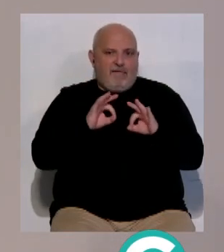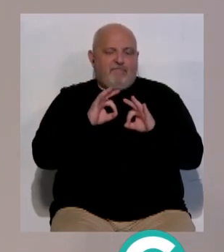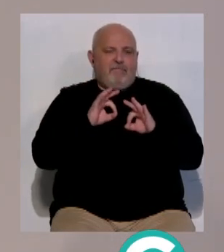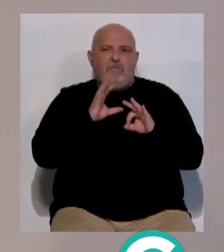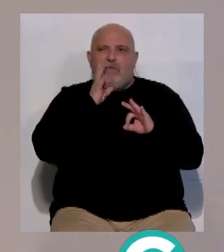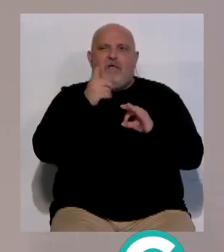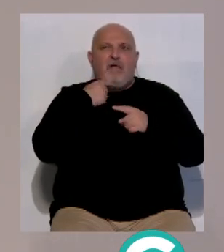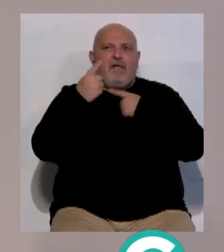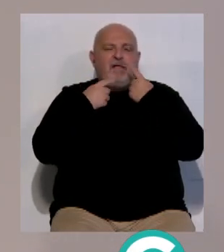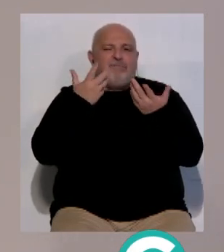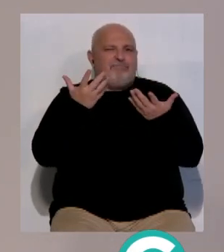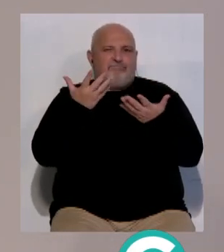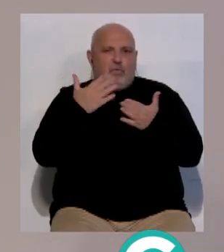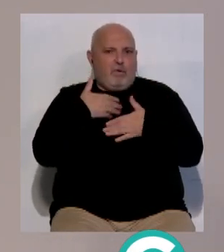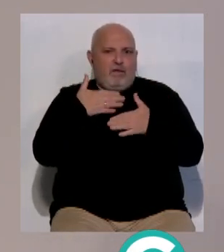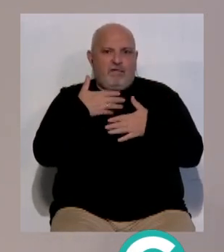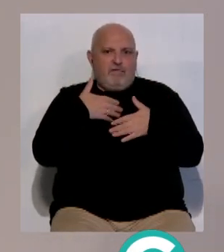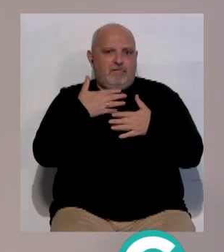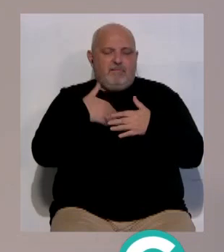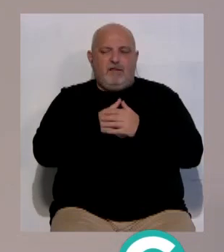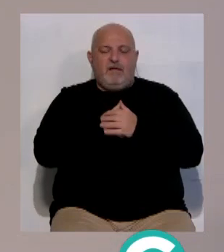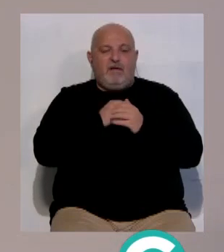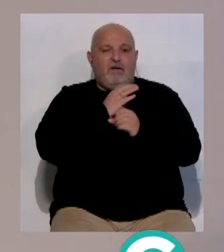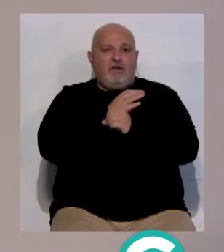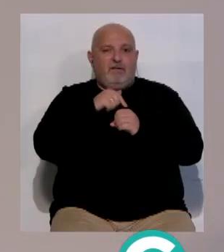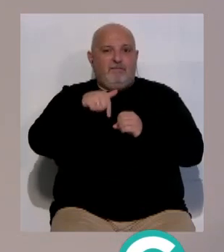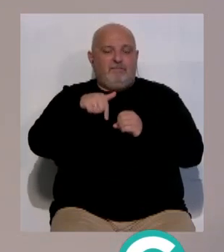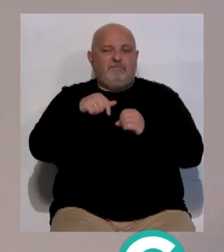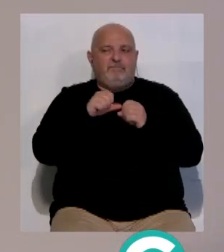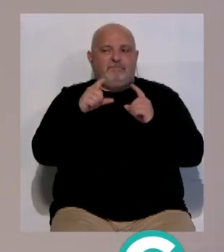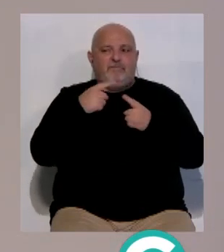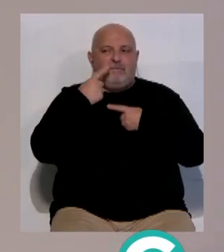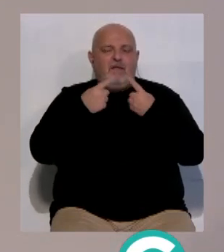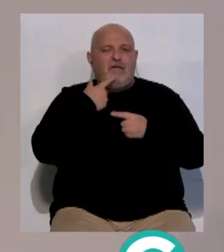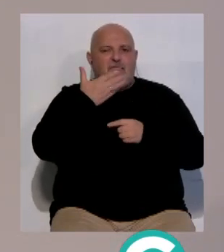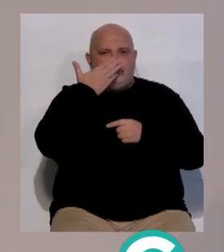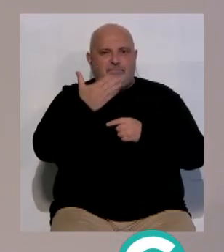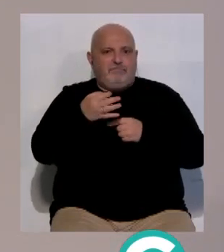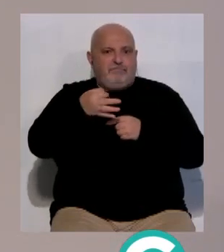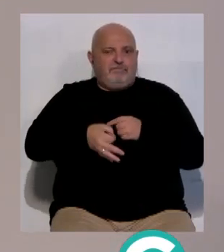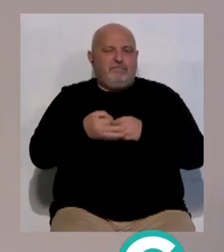hablar de último nosotros en onda Cadiz Tenemos que hablar con propiedad y no podemos decir que es